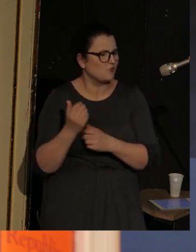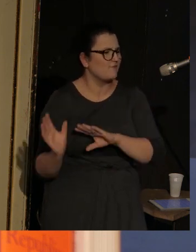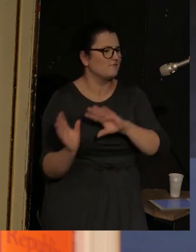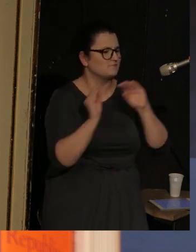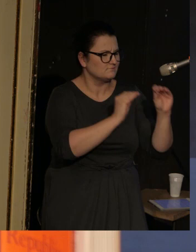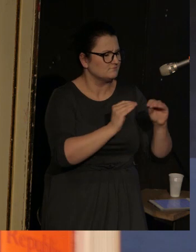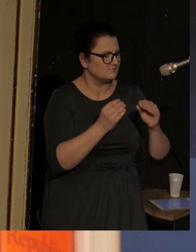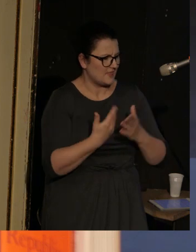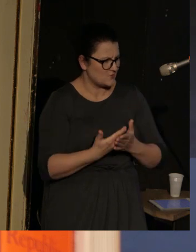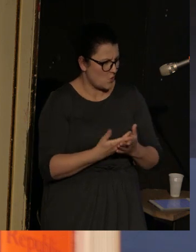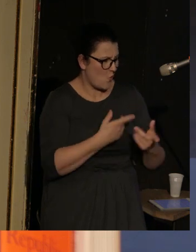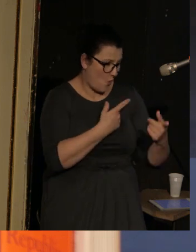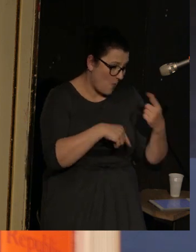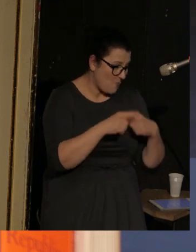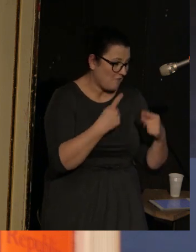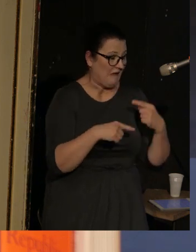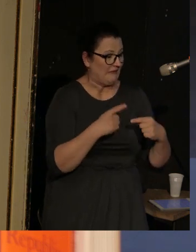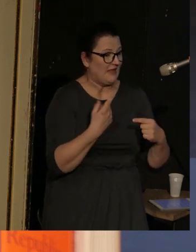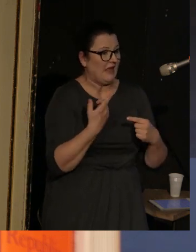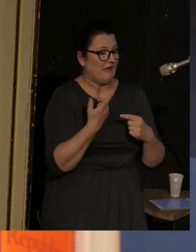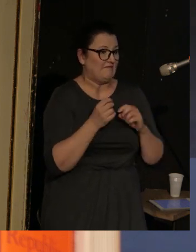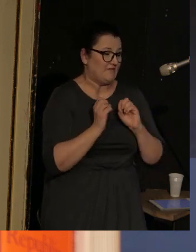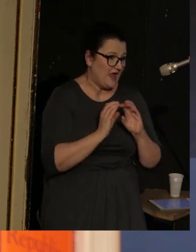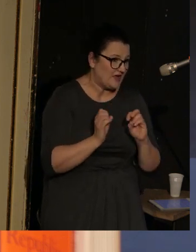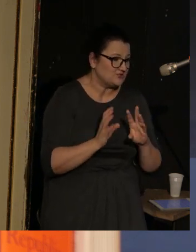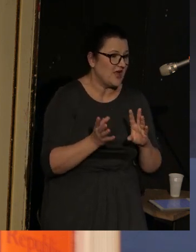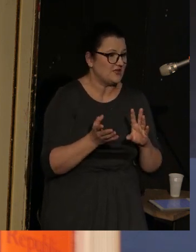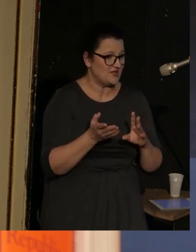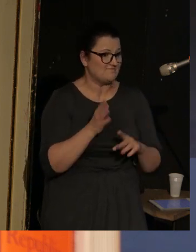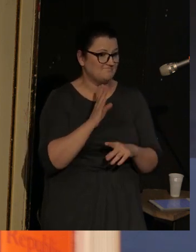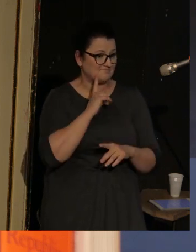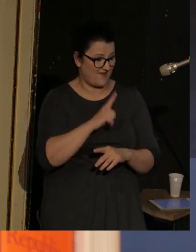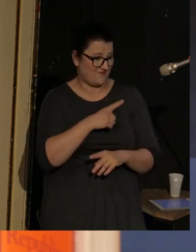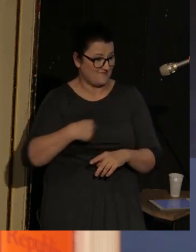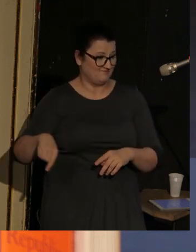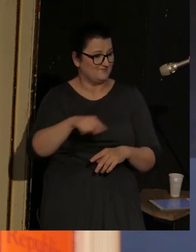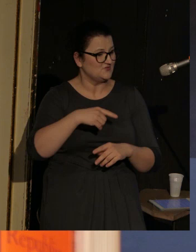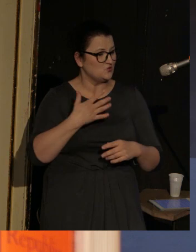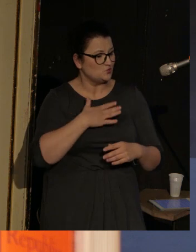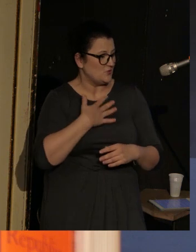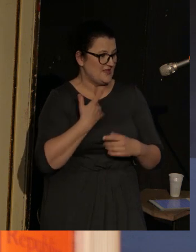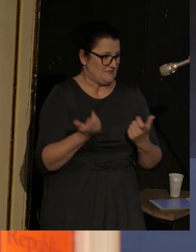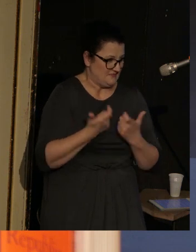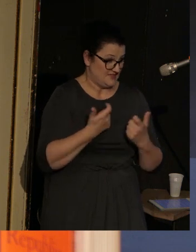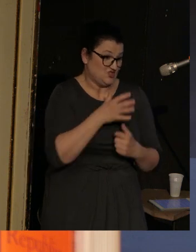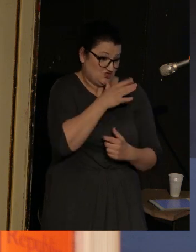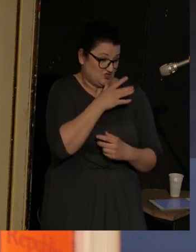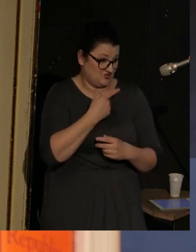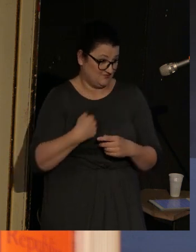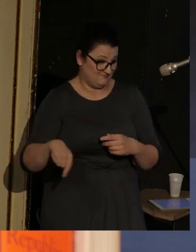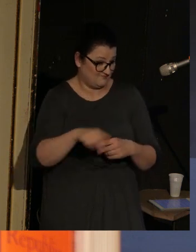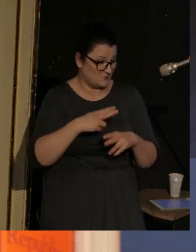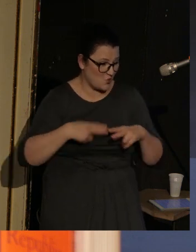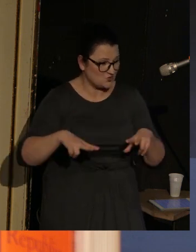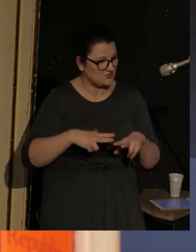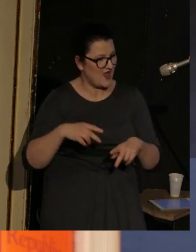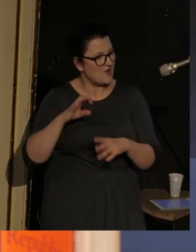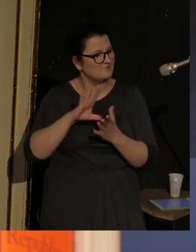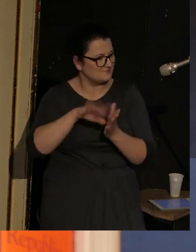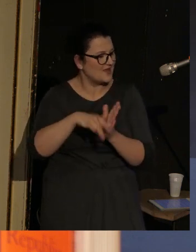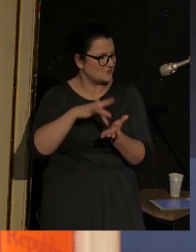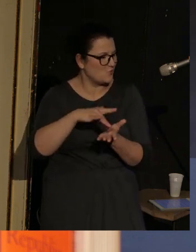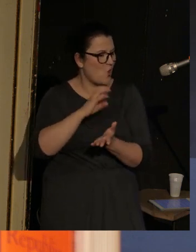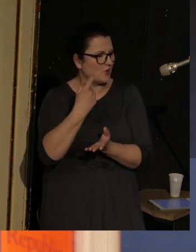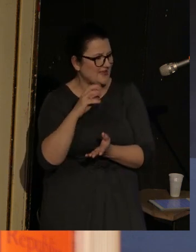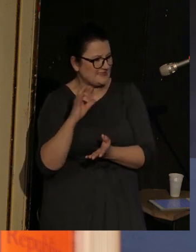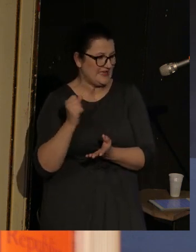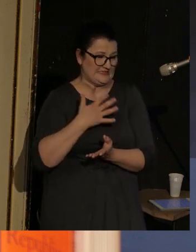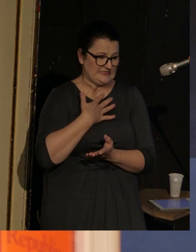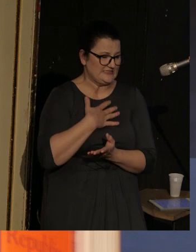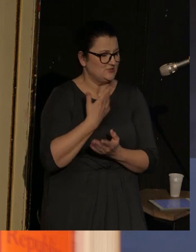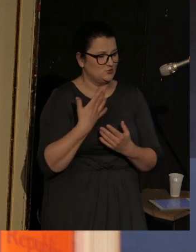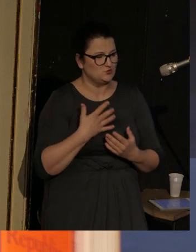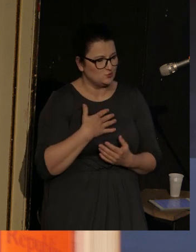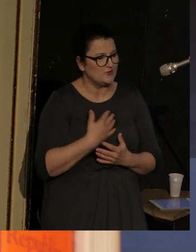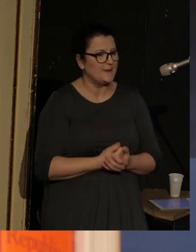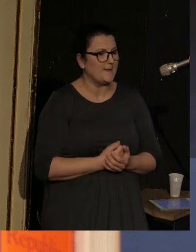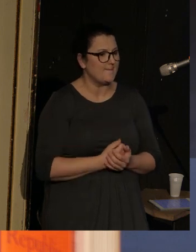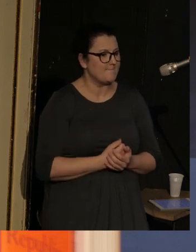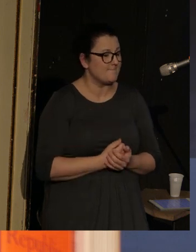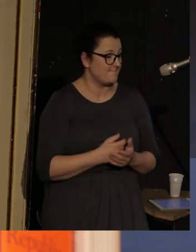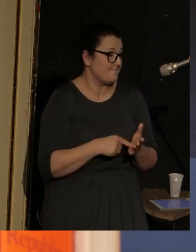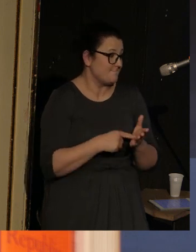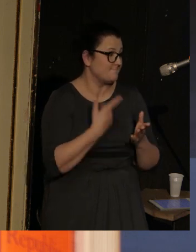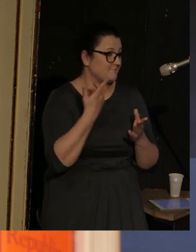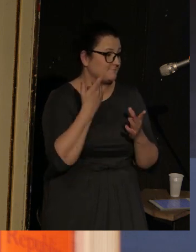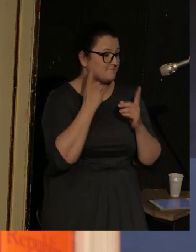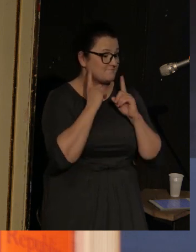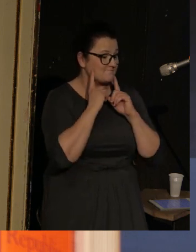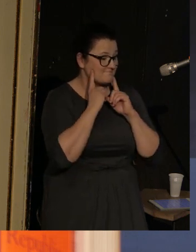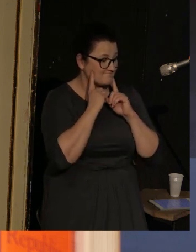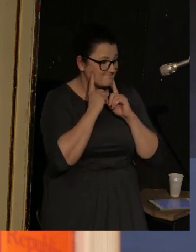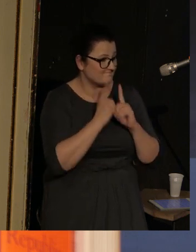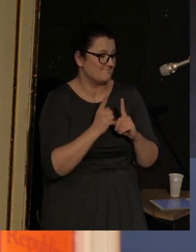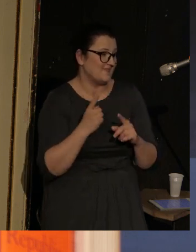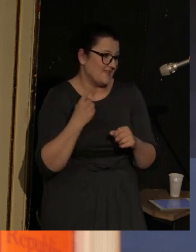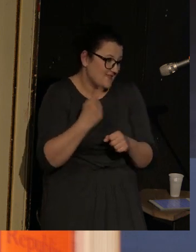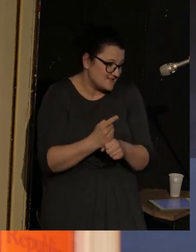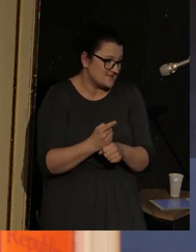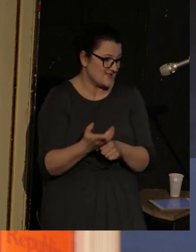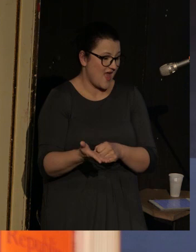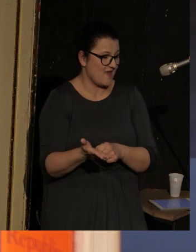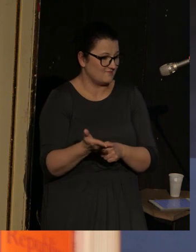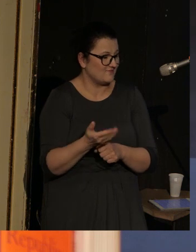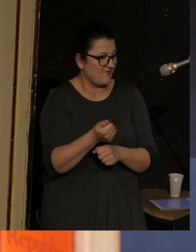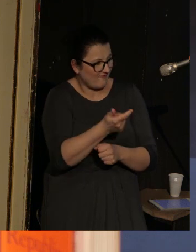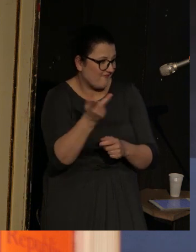precyzuje trochę tak, że rzeczywiście czuli się zagrożeni jako Żydzi w Odessie. To była decyzja, którą podejmowało wiele osób w latach 90.